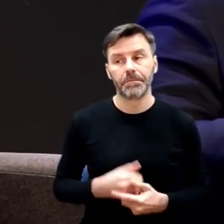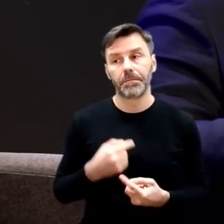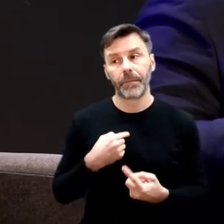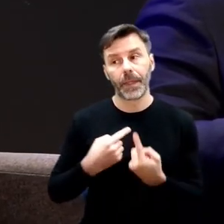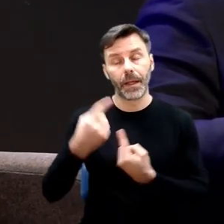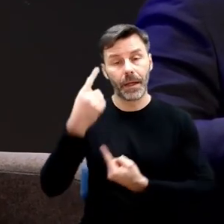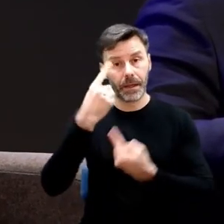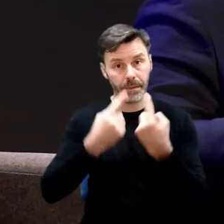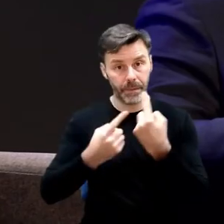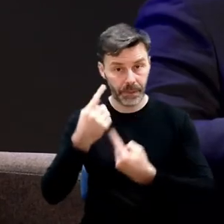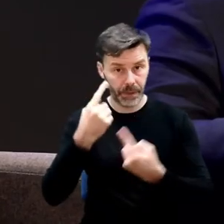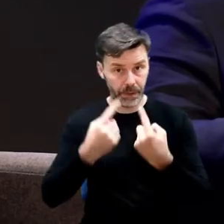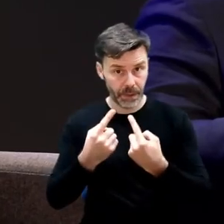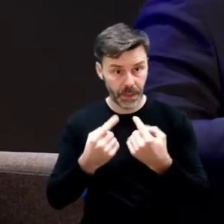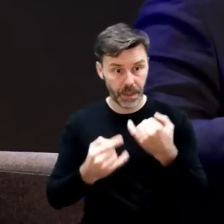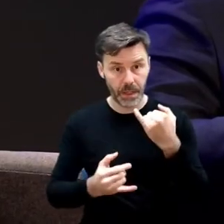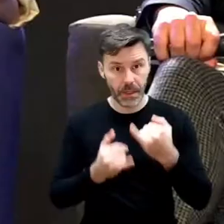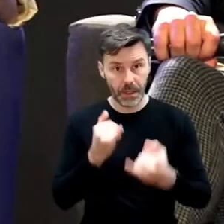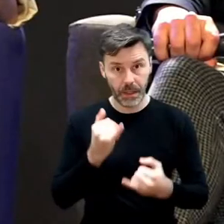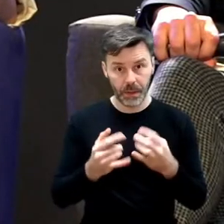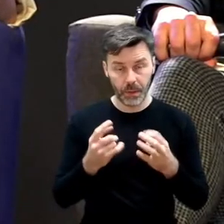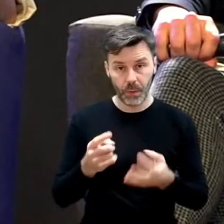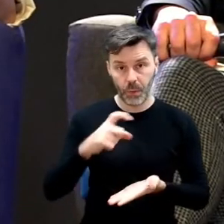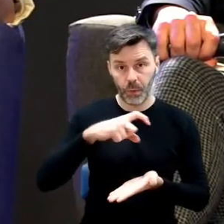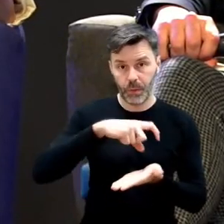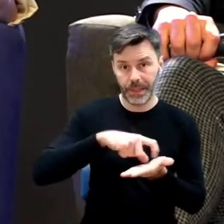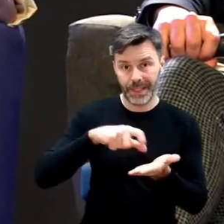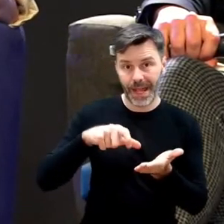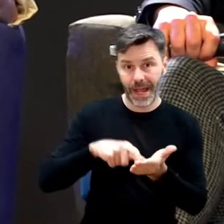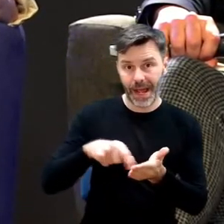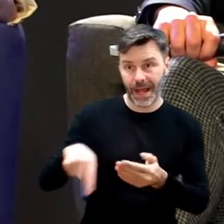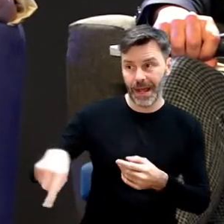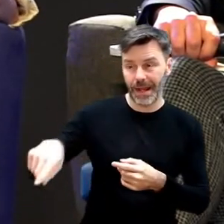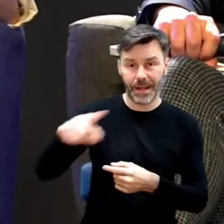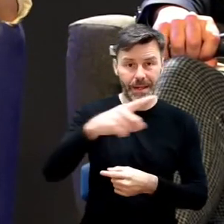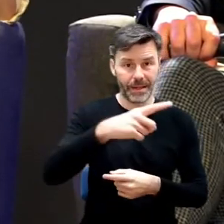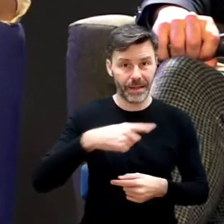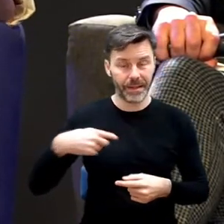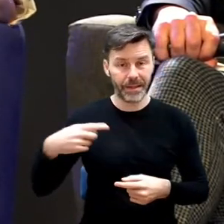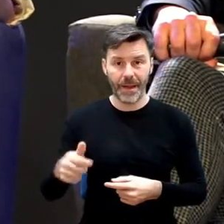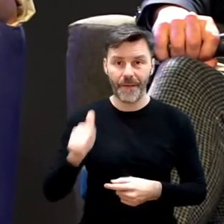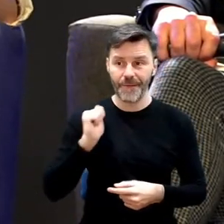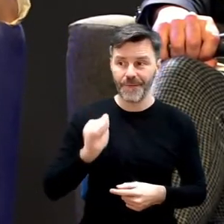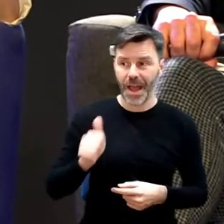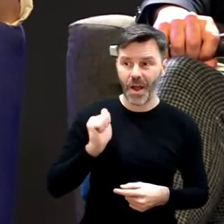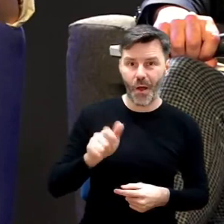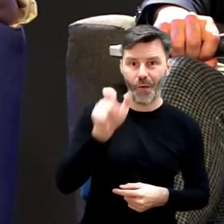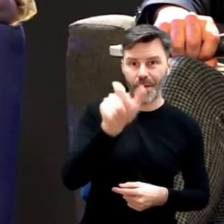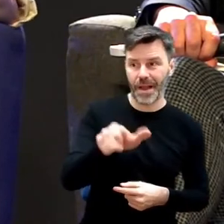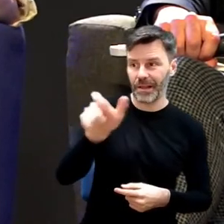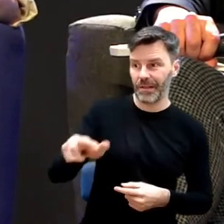na takiej sali, gdzie są jednak profesjonaliści i specjaliści i profesjonalistki,